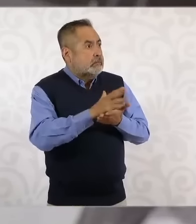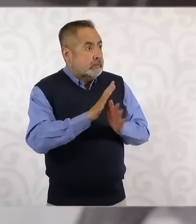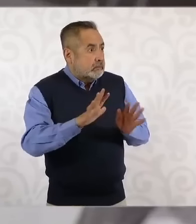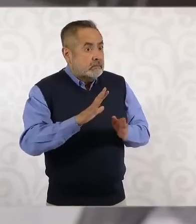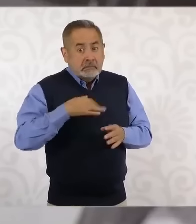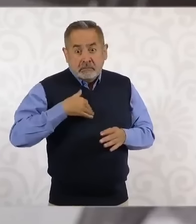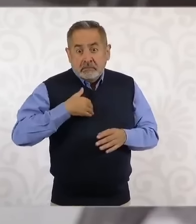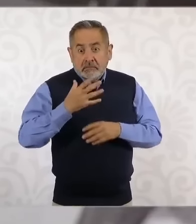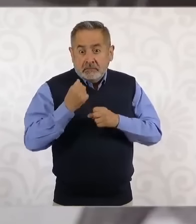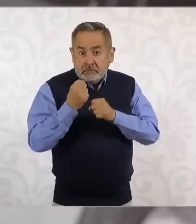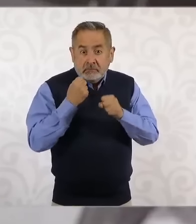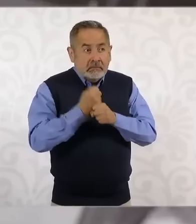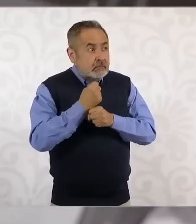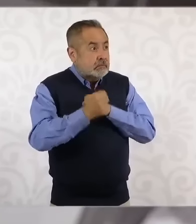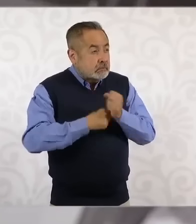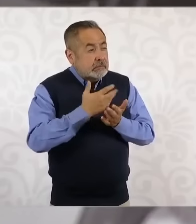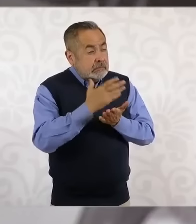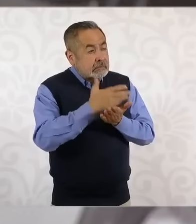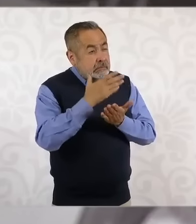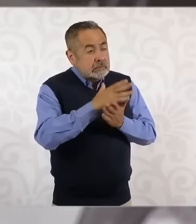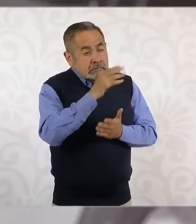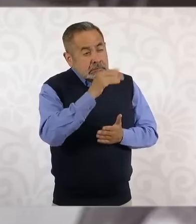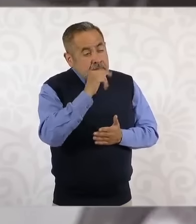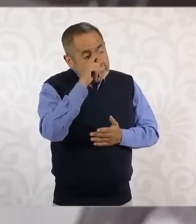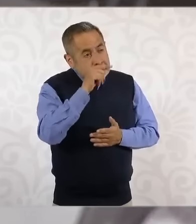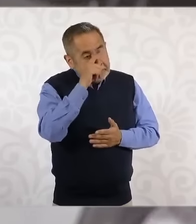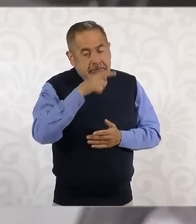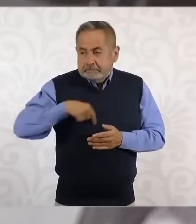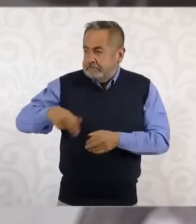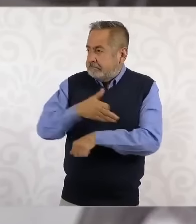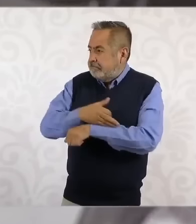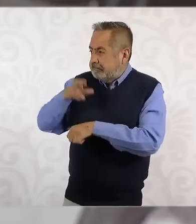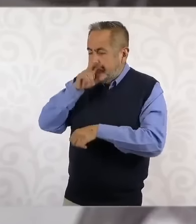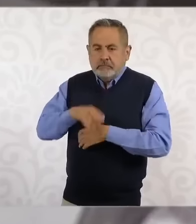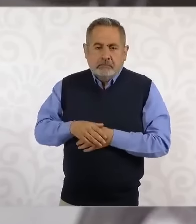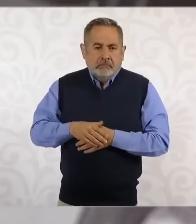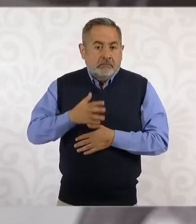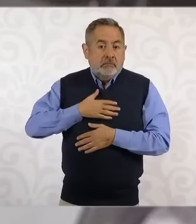y recuperar la tranquilidad para sus familias. No se trata de regalar recursos públicos ni de crear